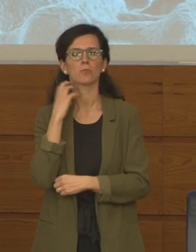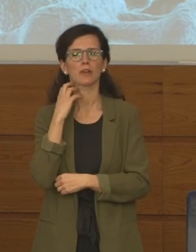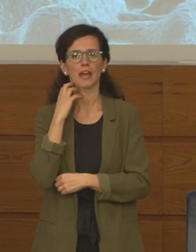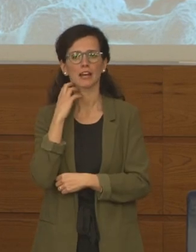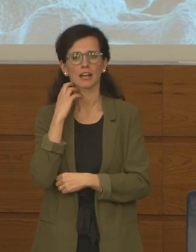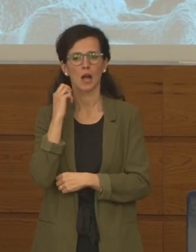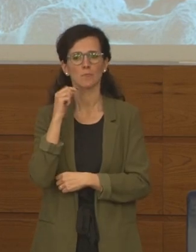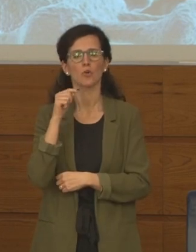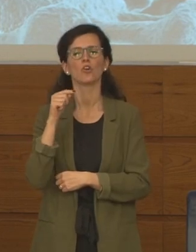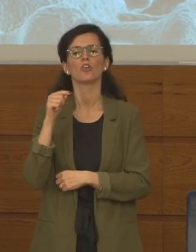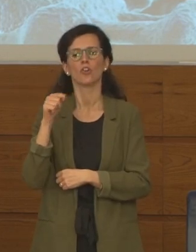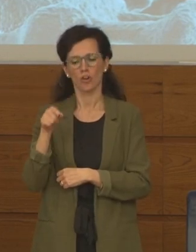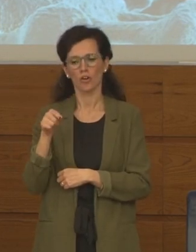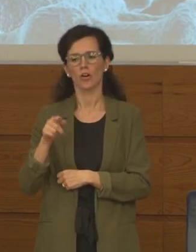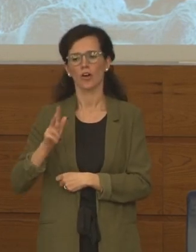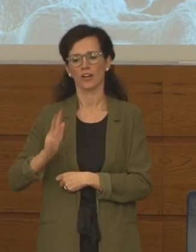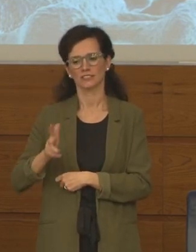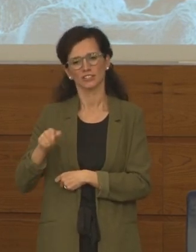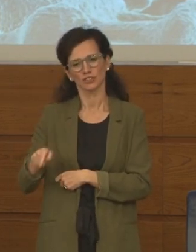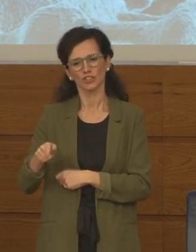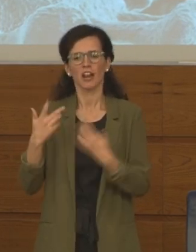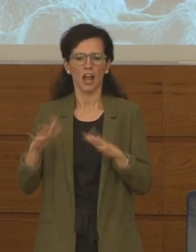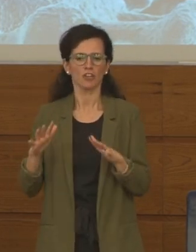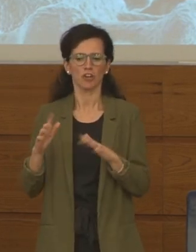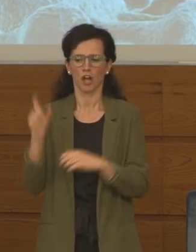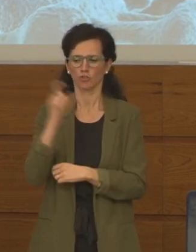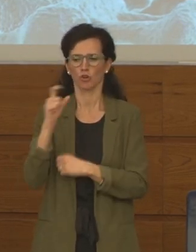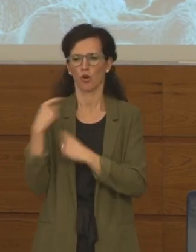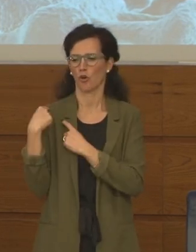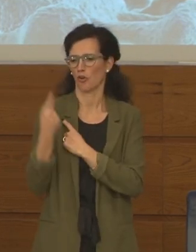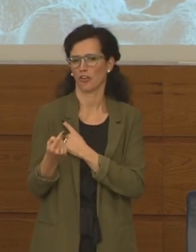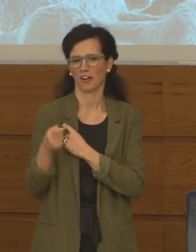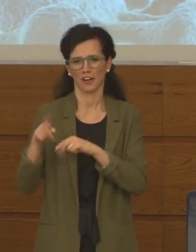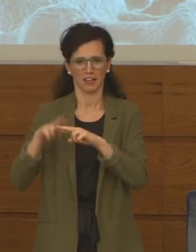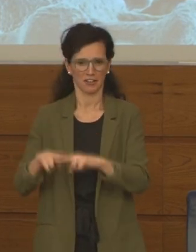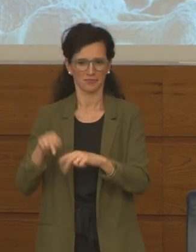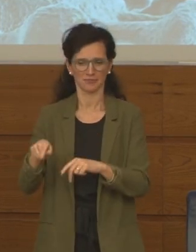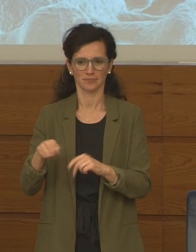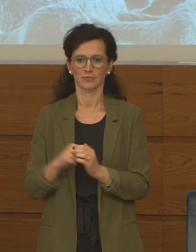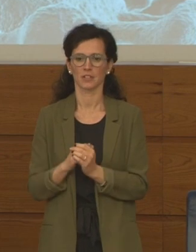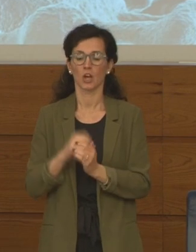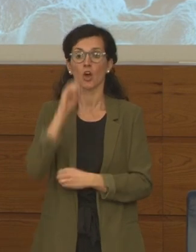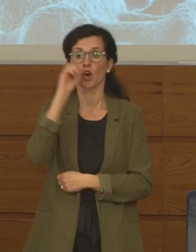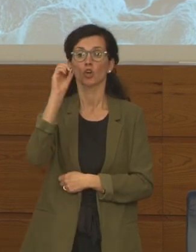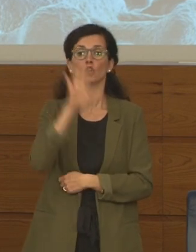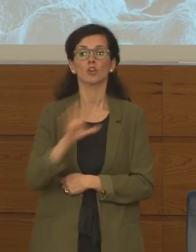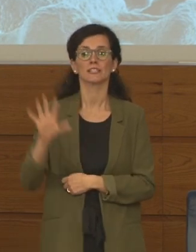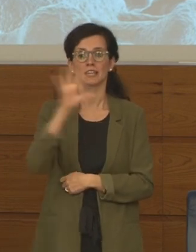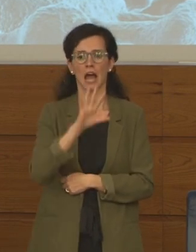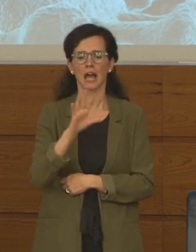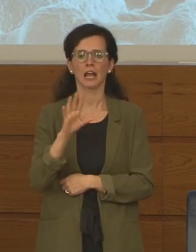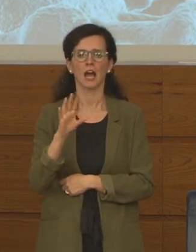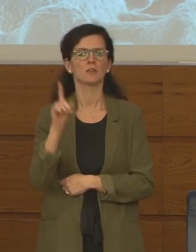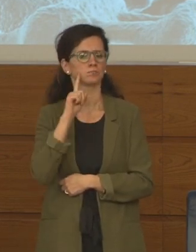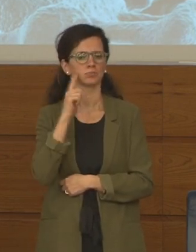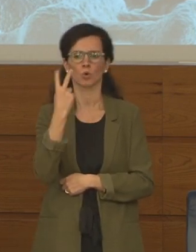Sicilia da qualche giorno. In Toscana abbiamo sempre i 2,